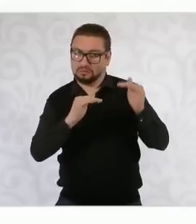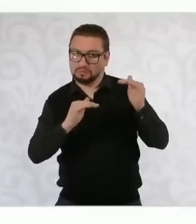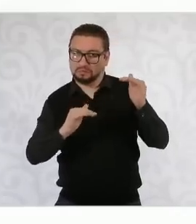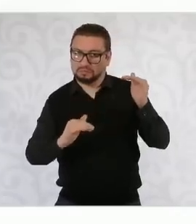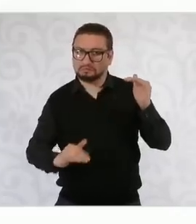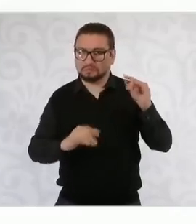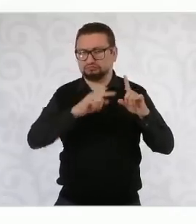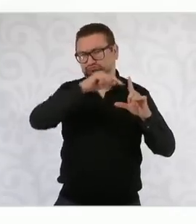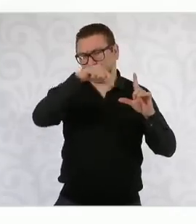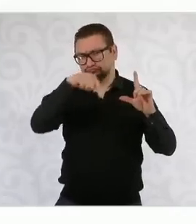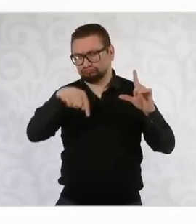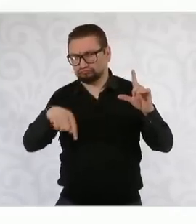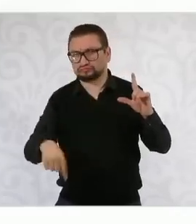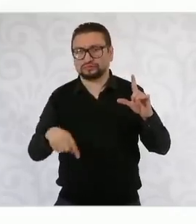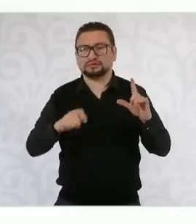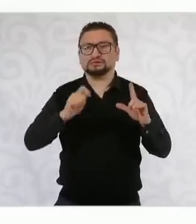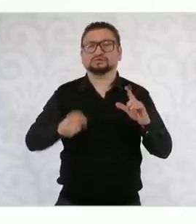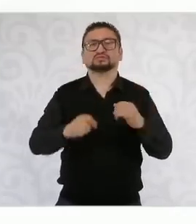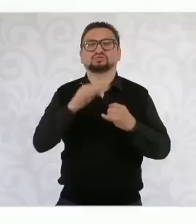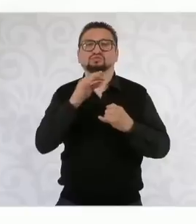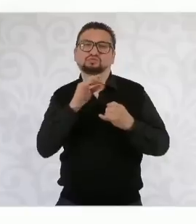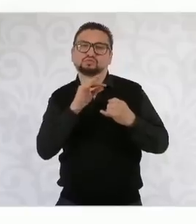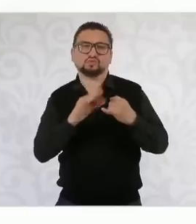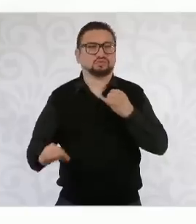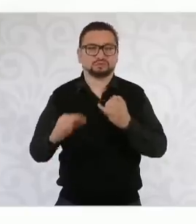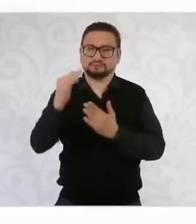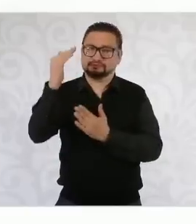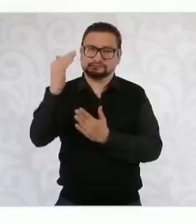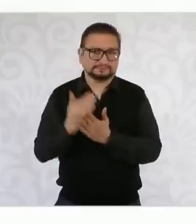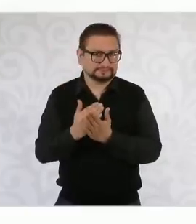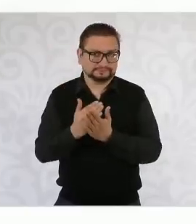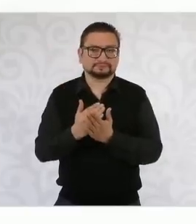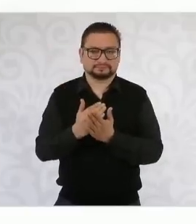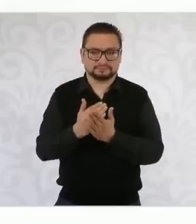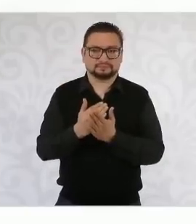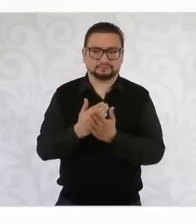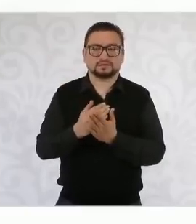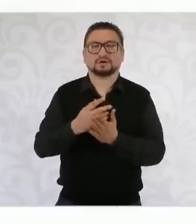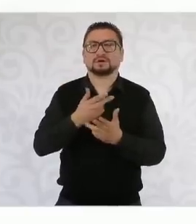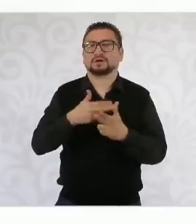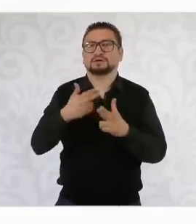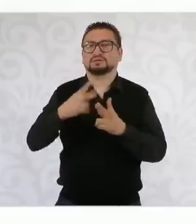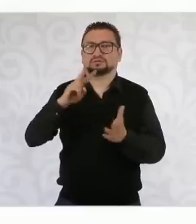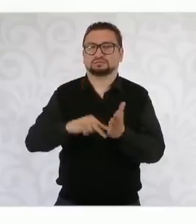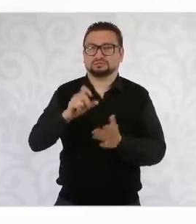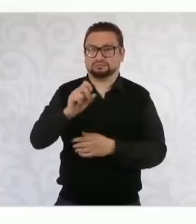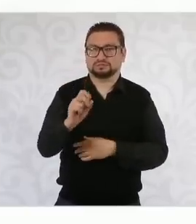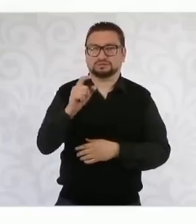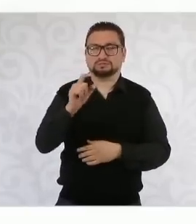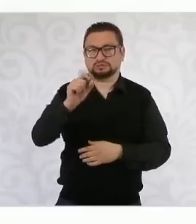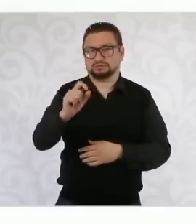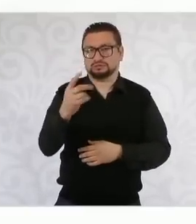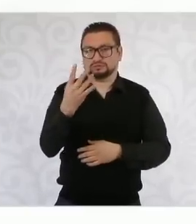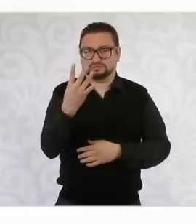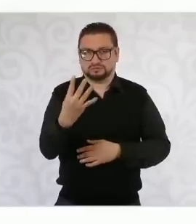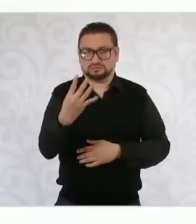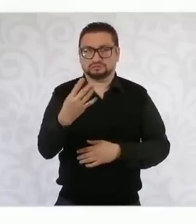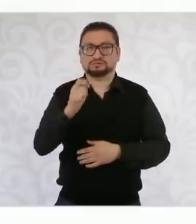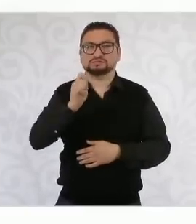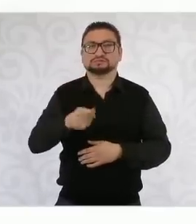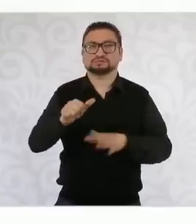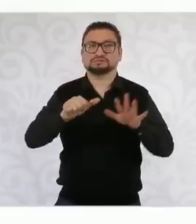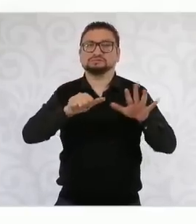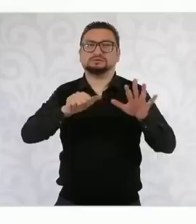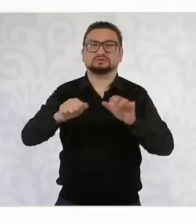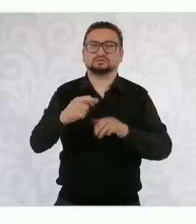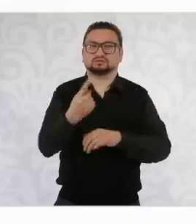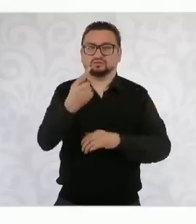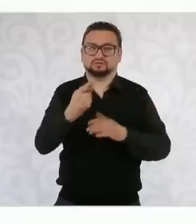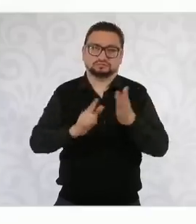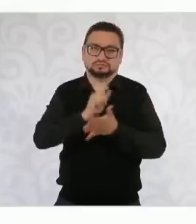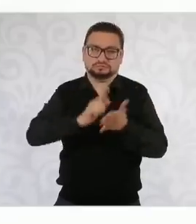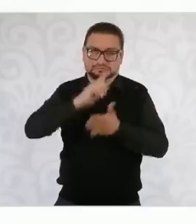baja que culmina con el promedio más bajo del periodo en 2024 con 601 delitos en promedio al